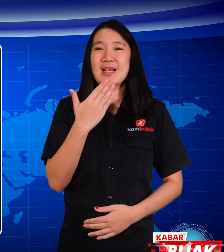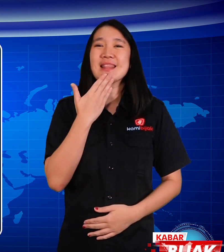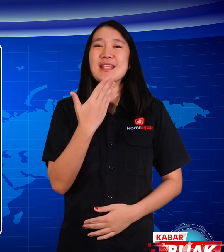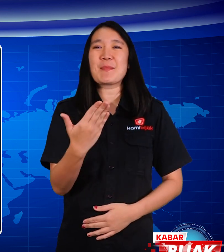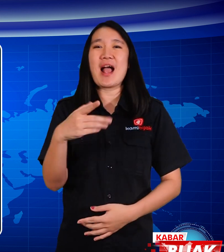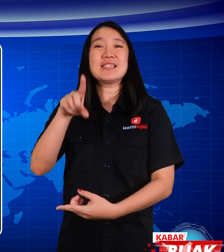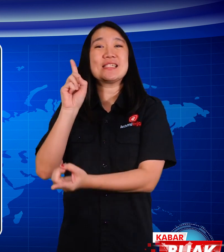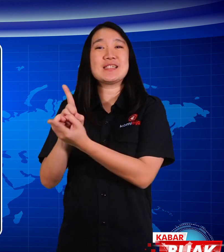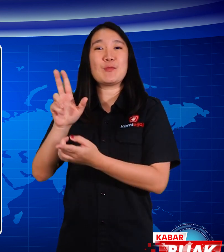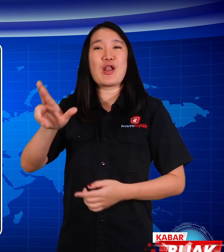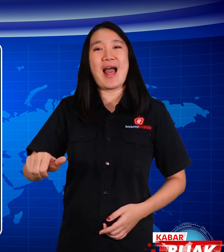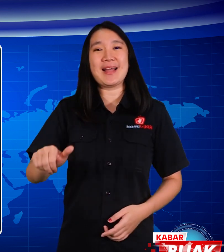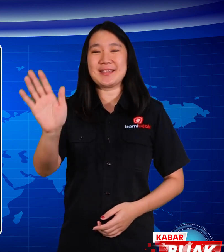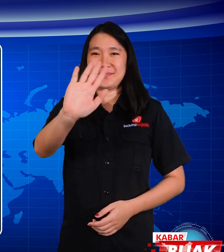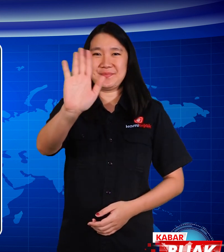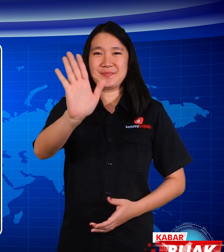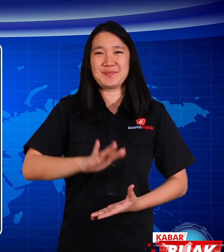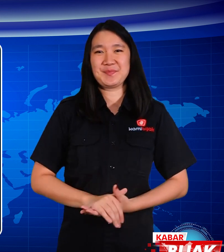Terima kasih, sampai jumpa.